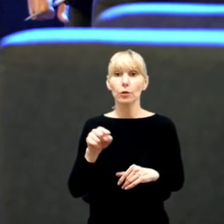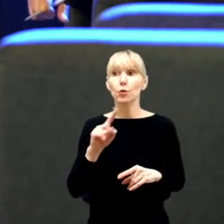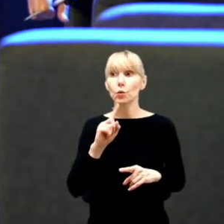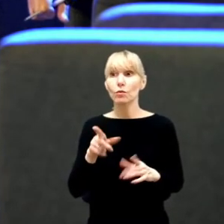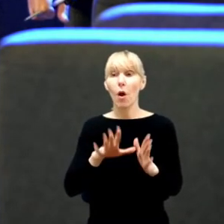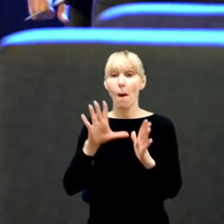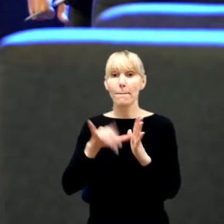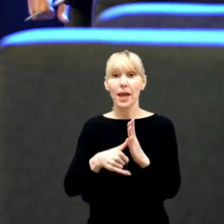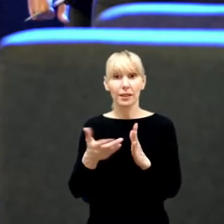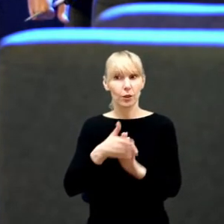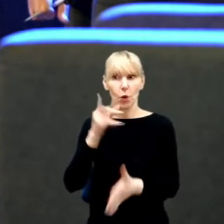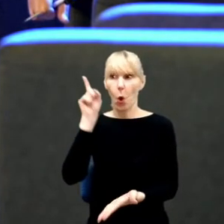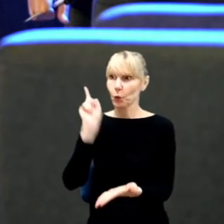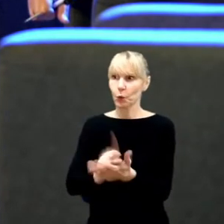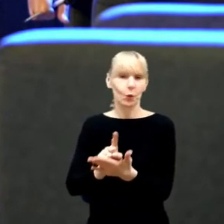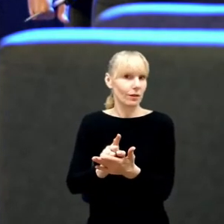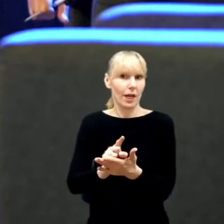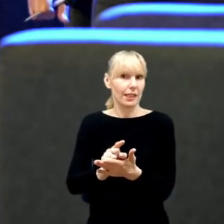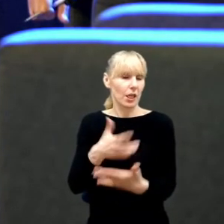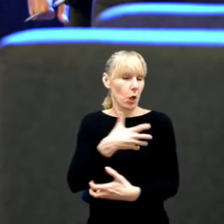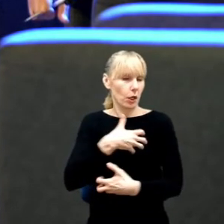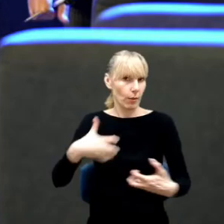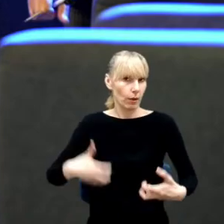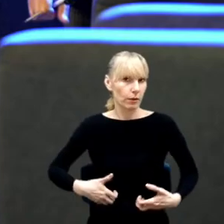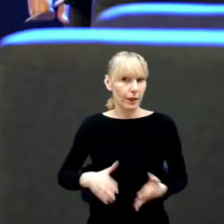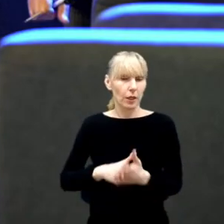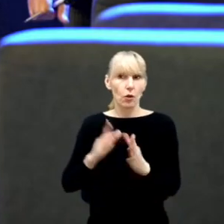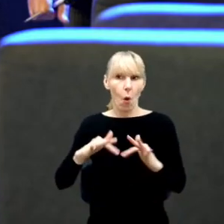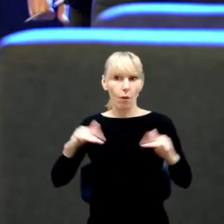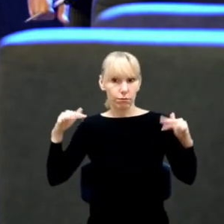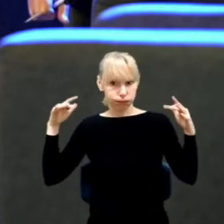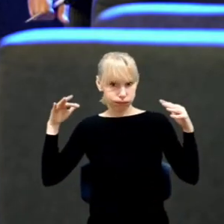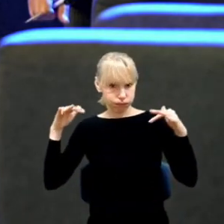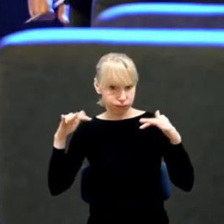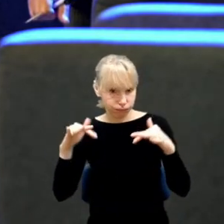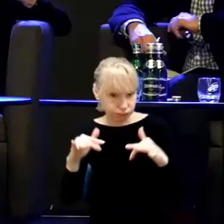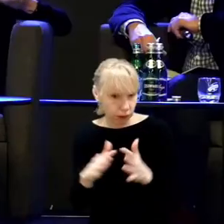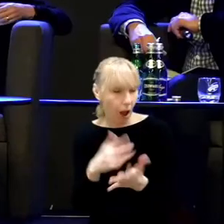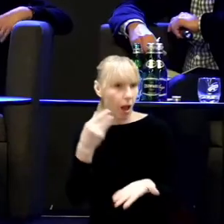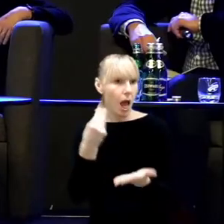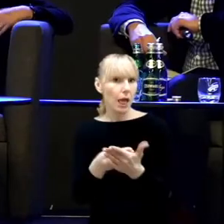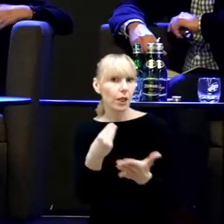no bo jednak jest to wielki napływ inwestorów, klientów.